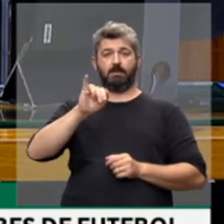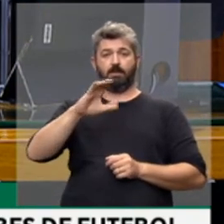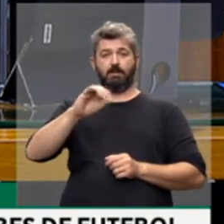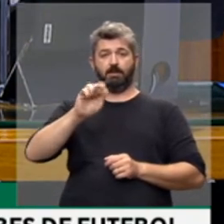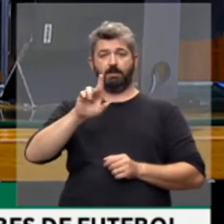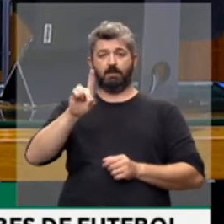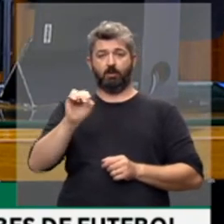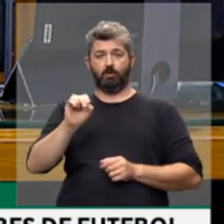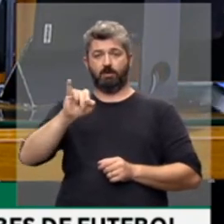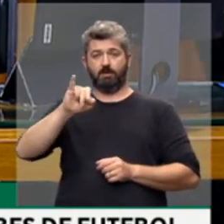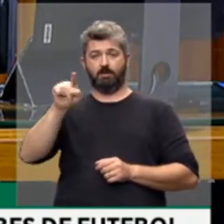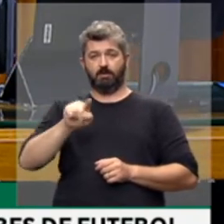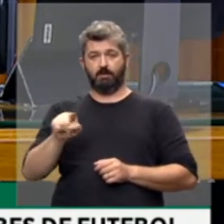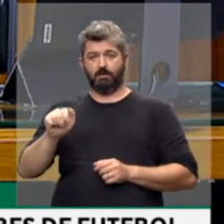1, 2, 3, SENADO FEDERAL AO PROJETO E PELA COMISSÃO DE